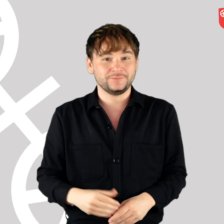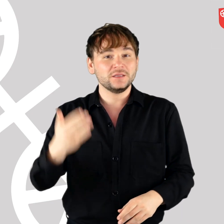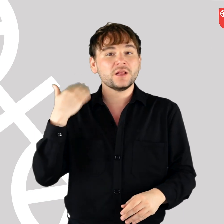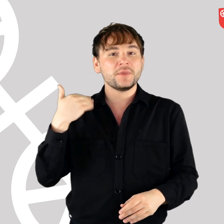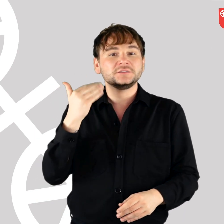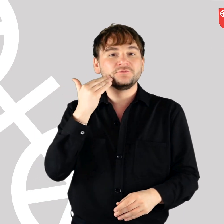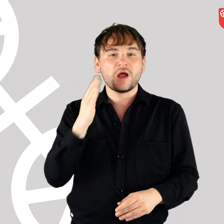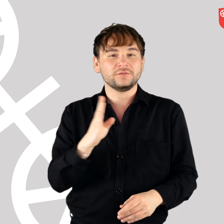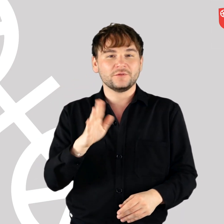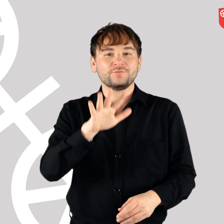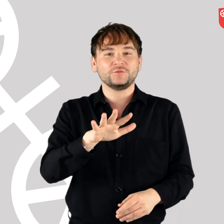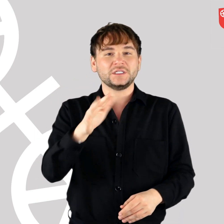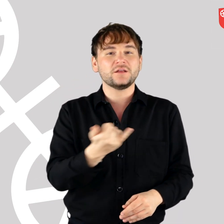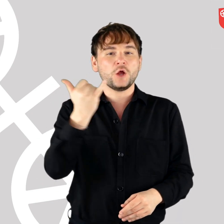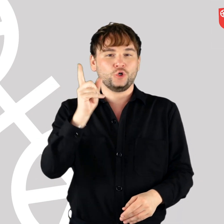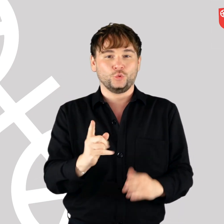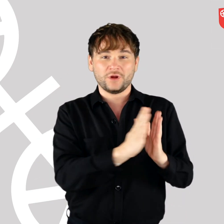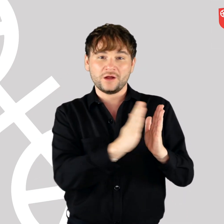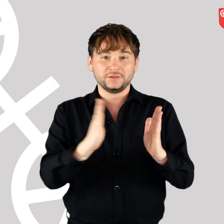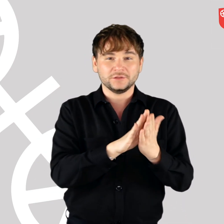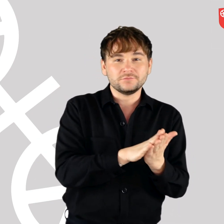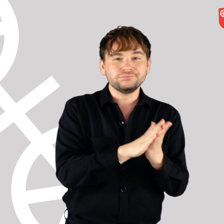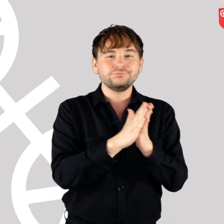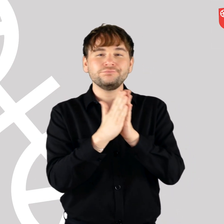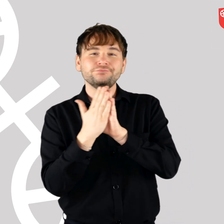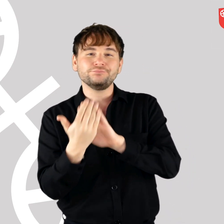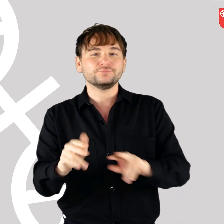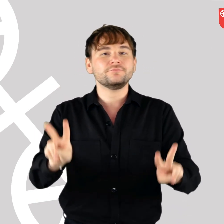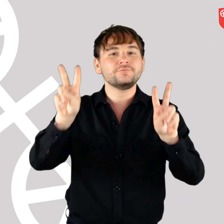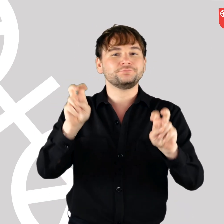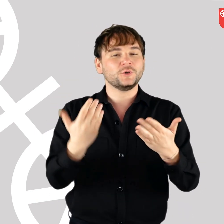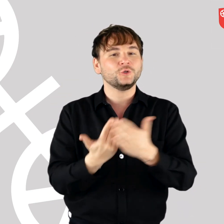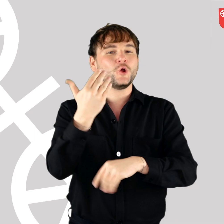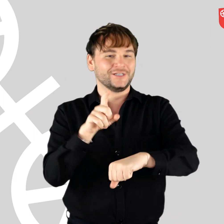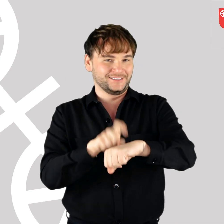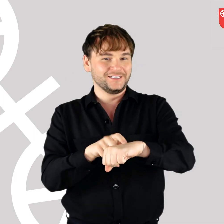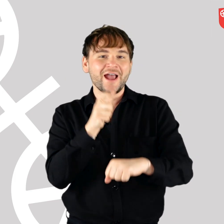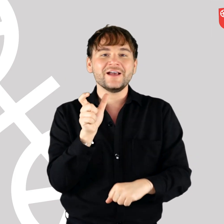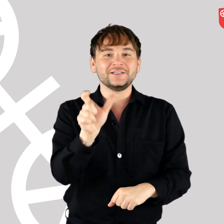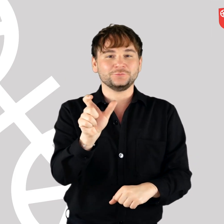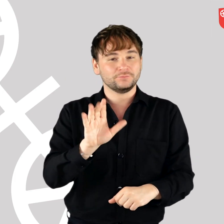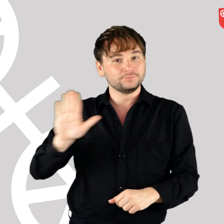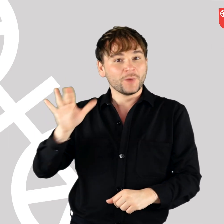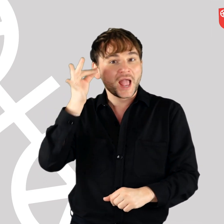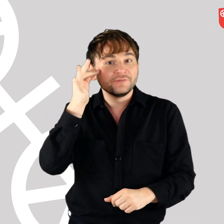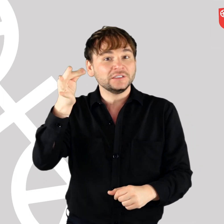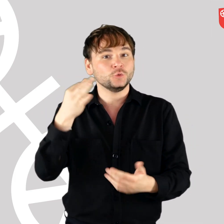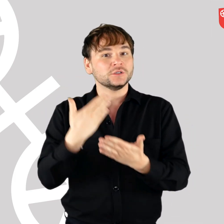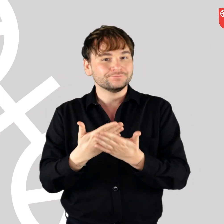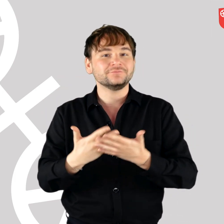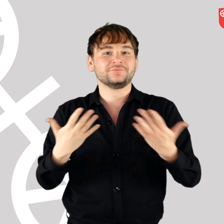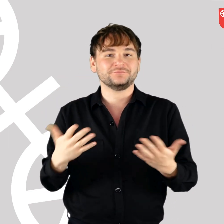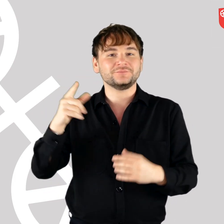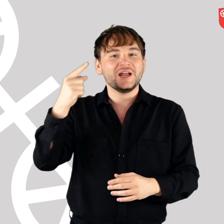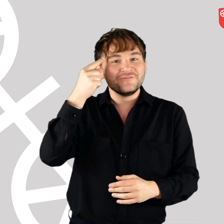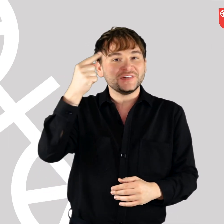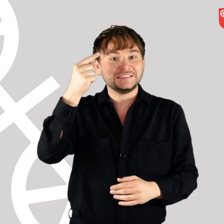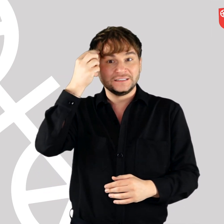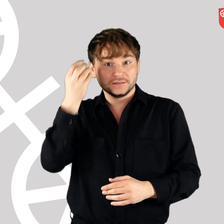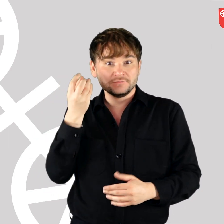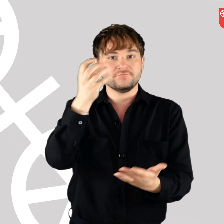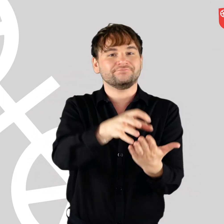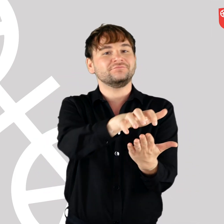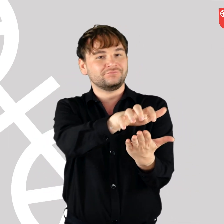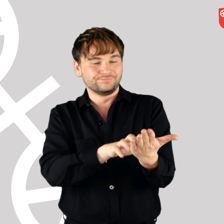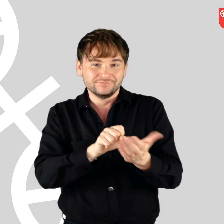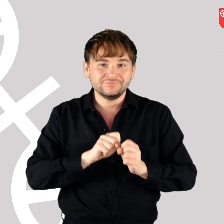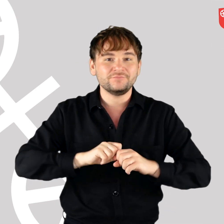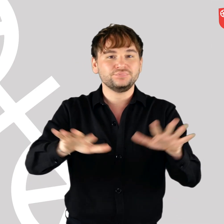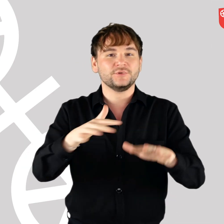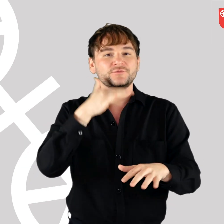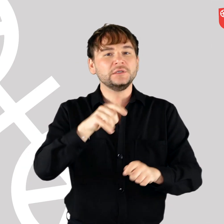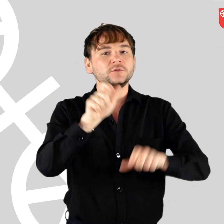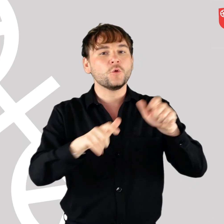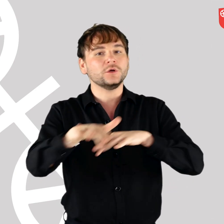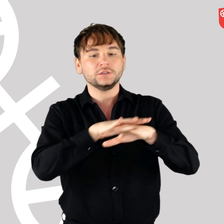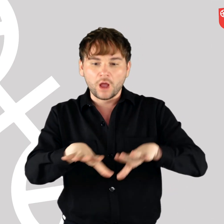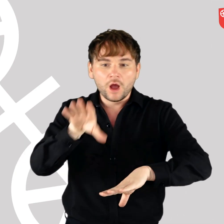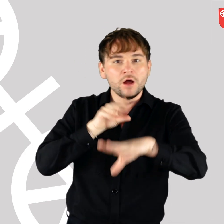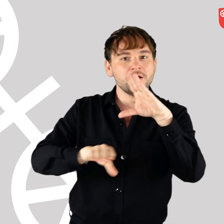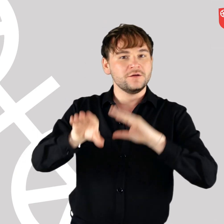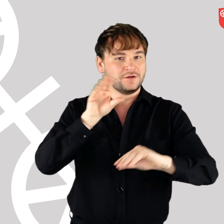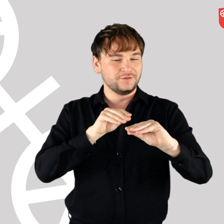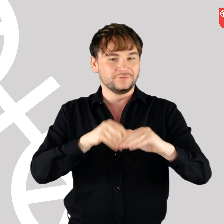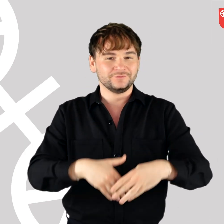An der Schwelle zur Neuzeit im 15. Jahrhundert machte so Gutenbergs Erfindung Wissen für Viele verfügbar.